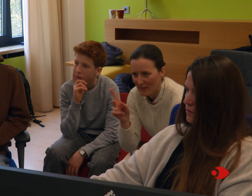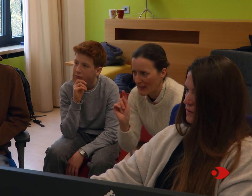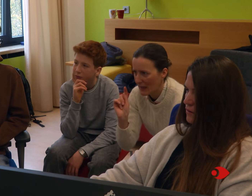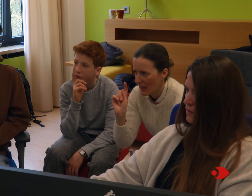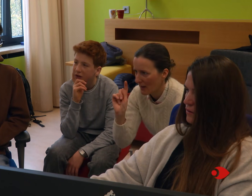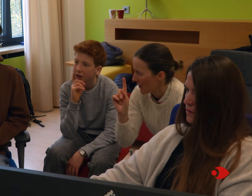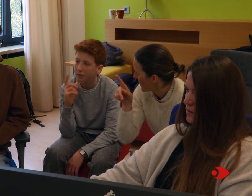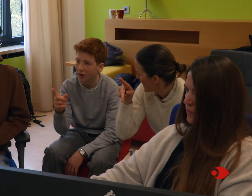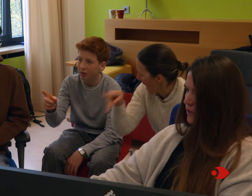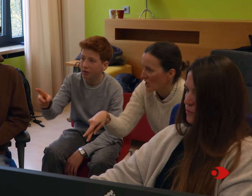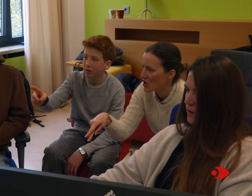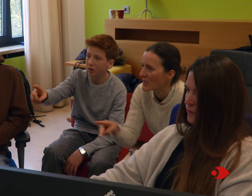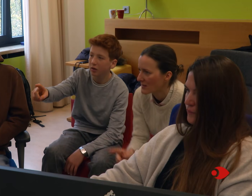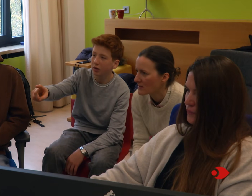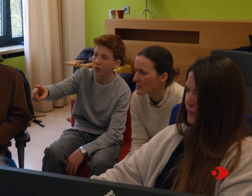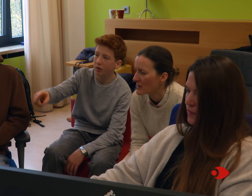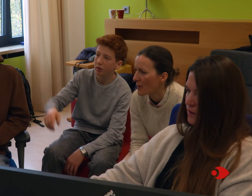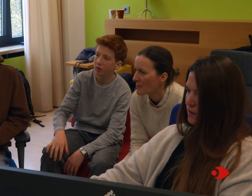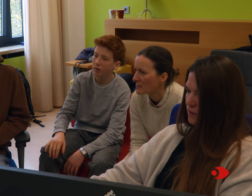Hier reinschneiden. Da! - Ja.